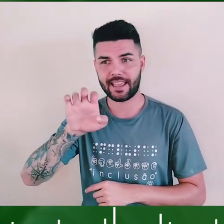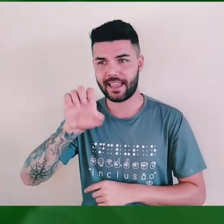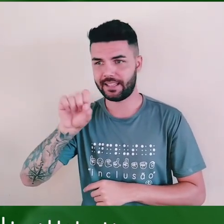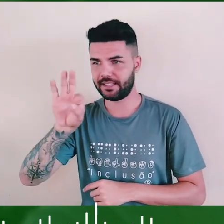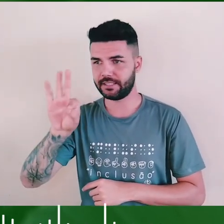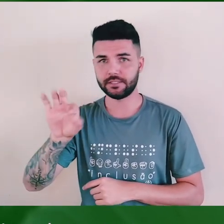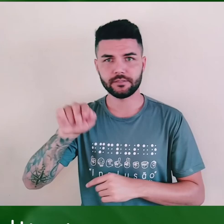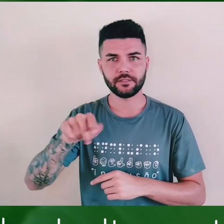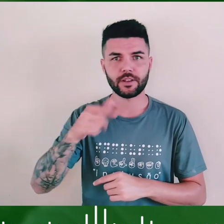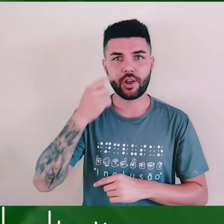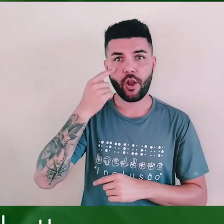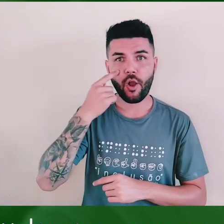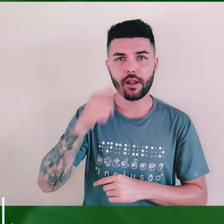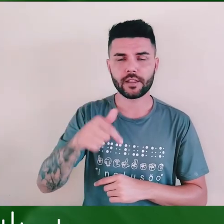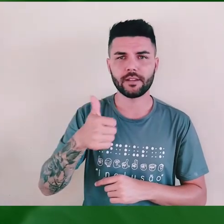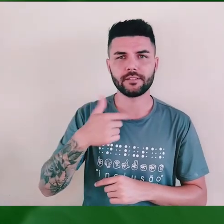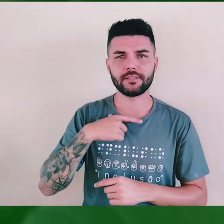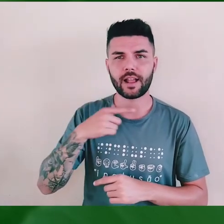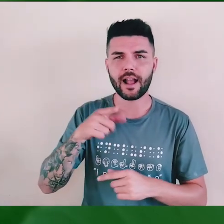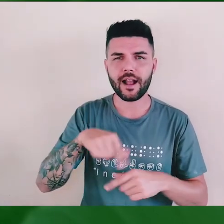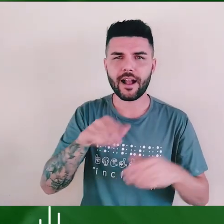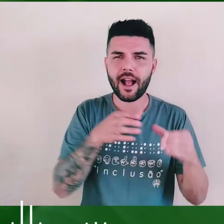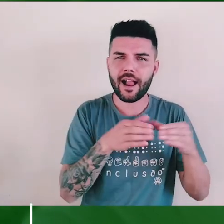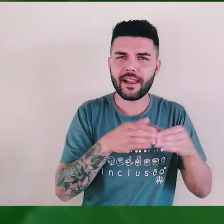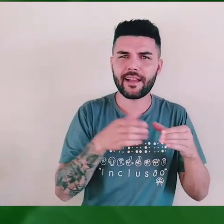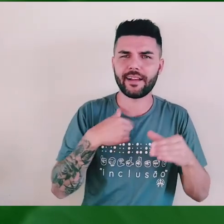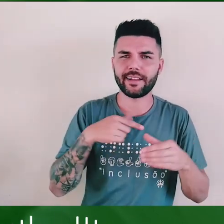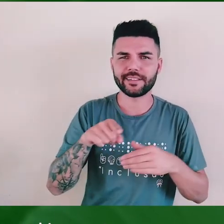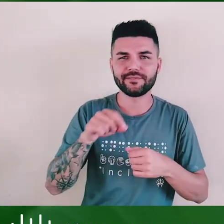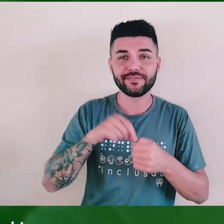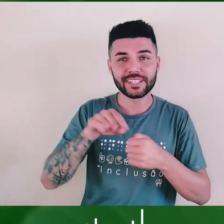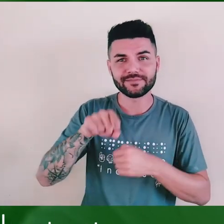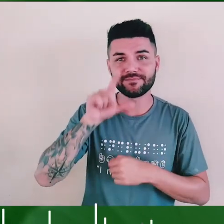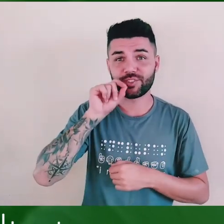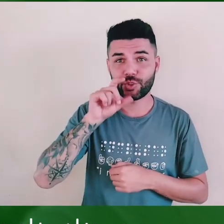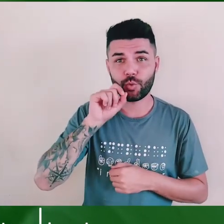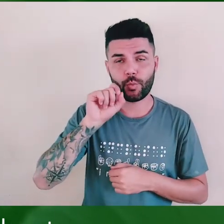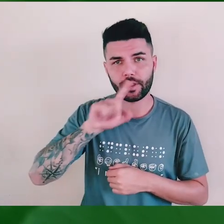gente faz o que a galera costuma fazer no Twitter, e é isso. Muito obrigado mais uma